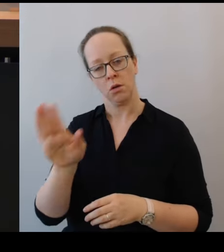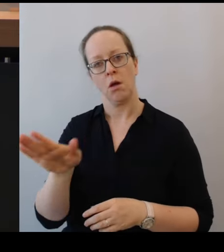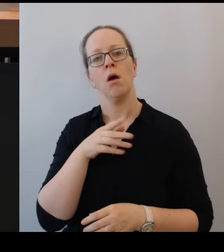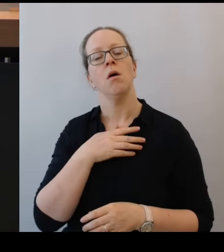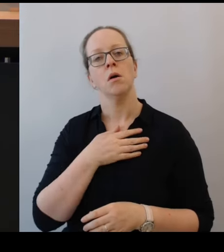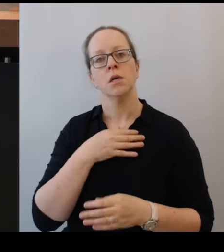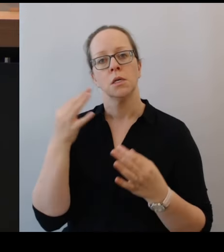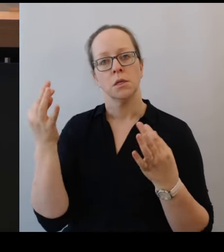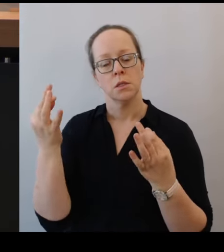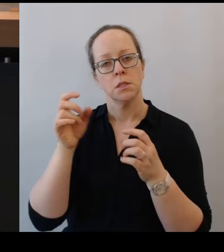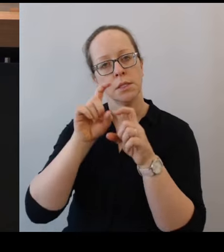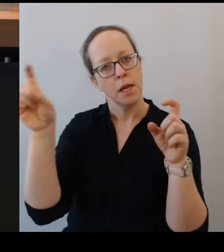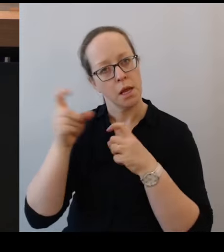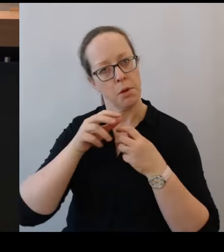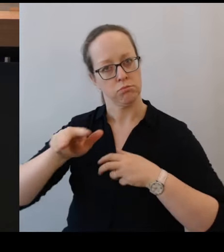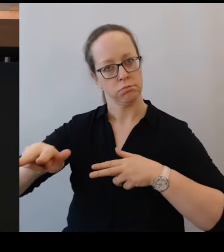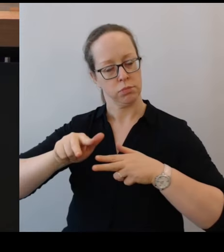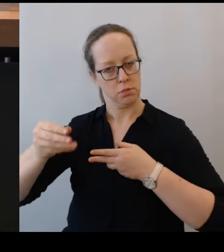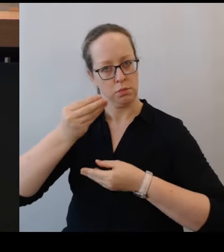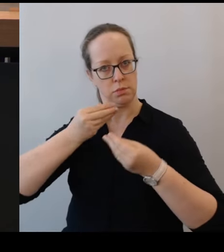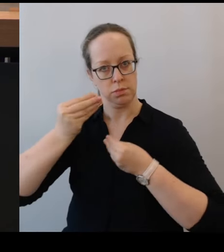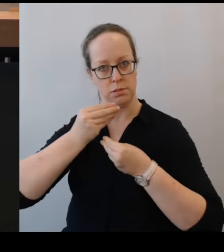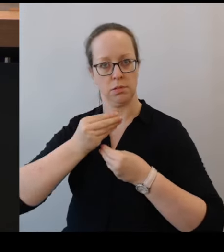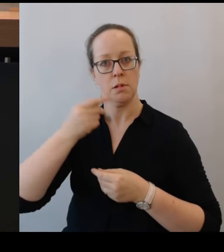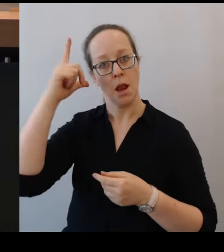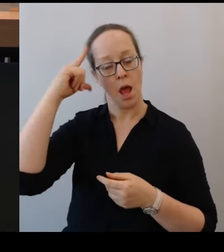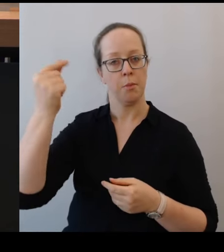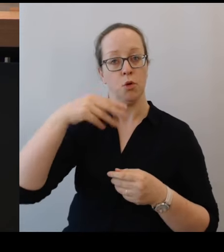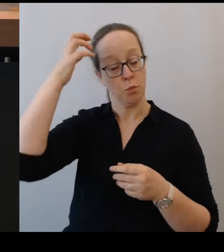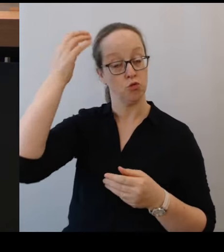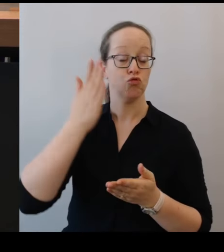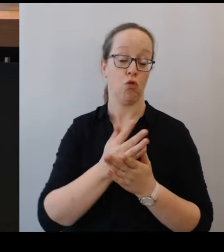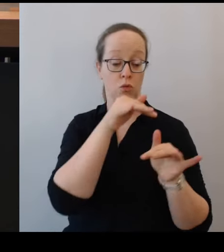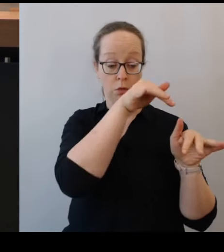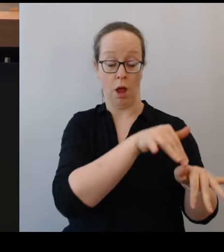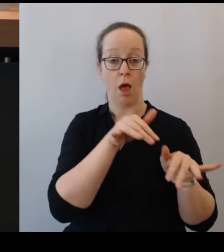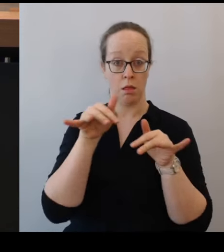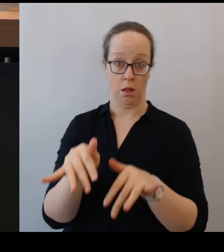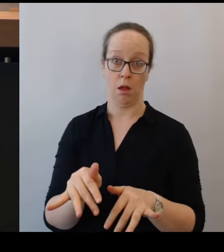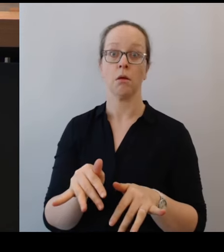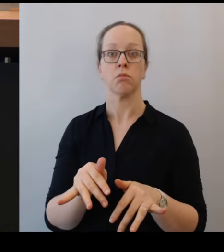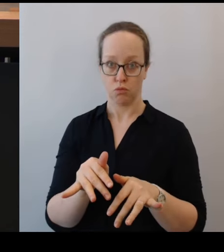Angebote der Werke werden viel genutzt. In Berlin haben wir die gleichen Probleme und Bedarfe.